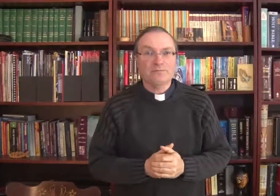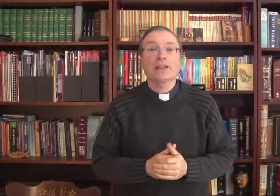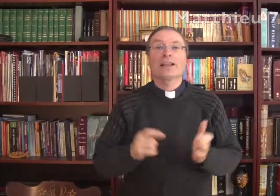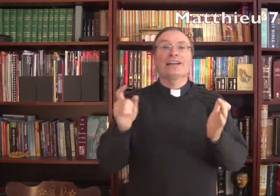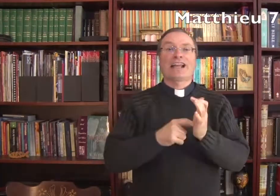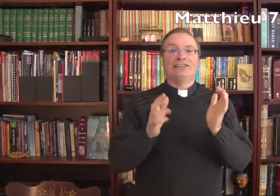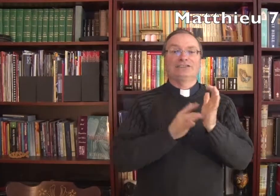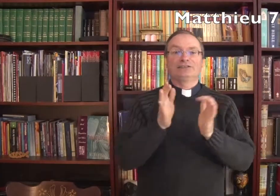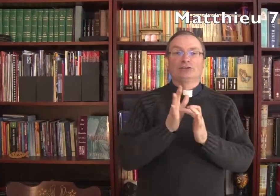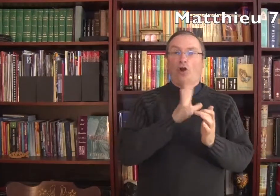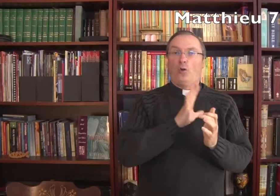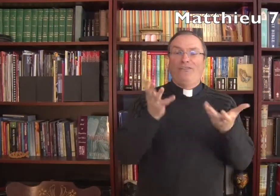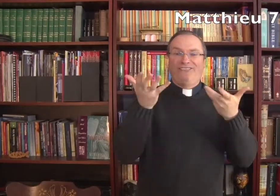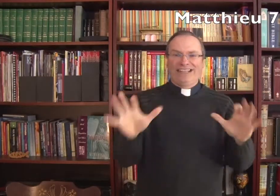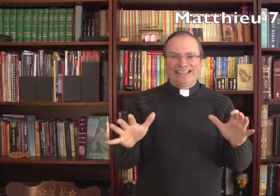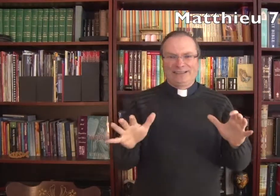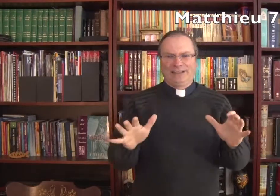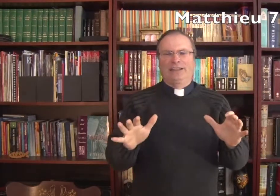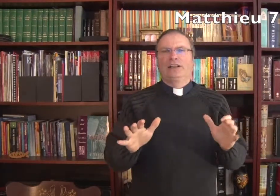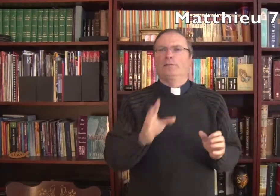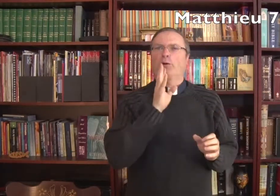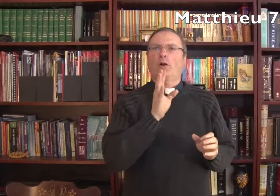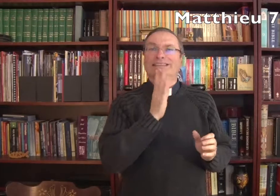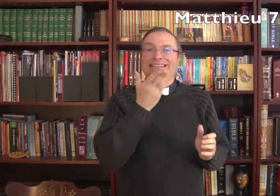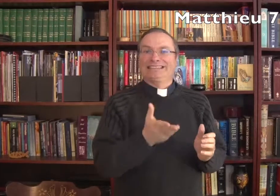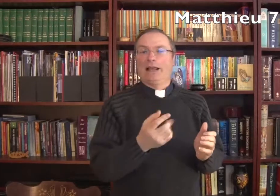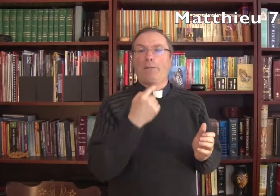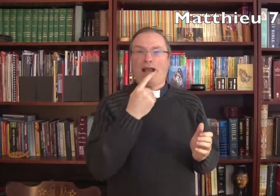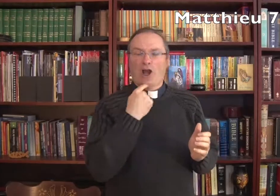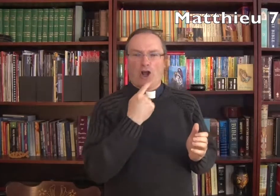Quand Jésus eut fini de prononcer ces paroles,